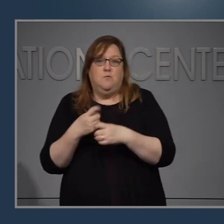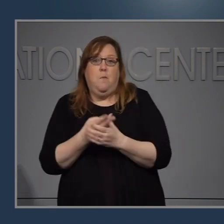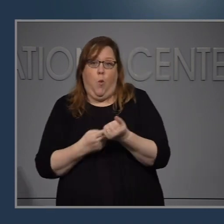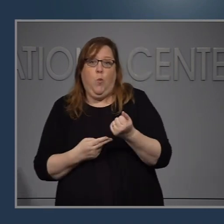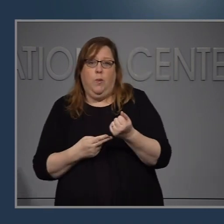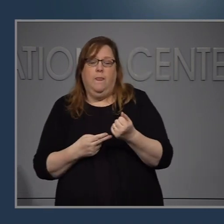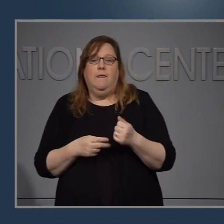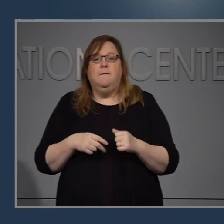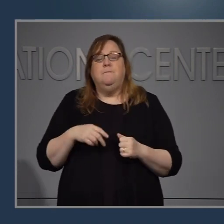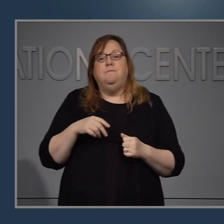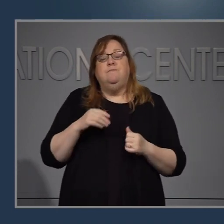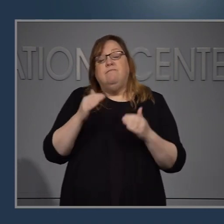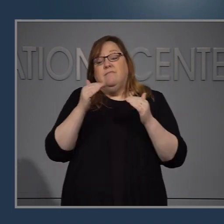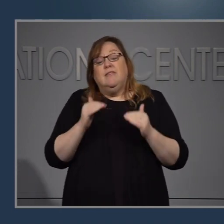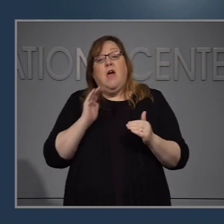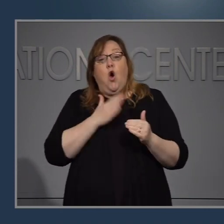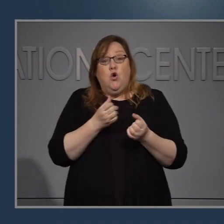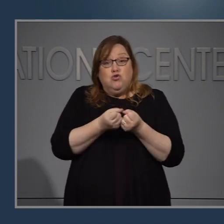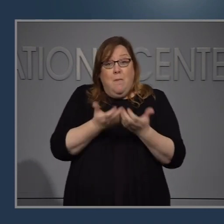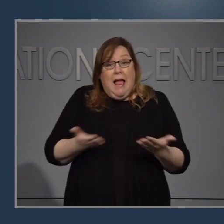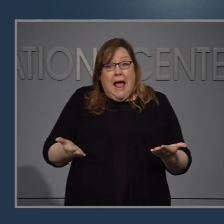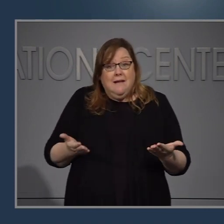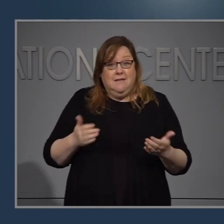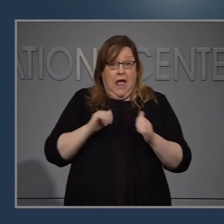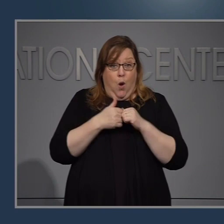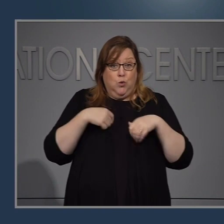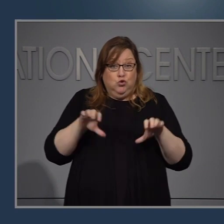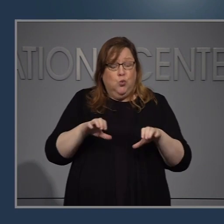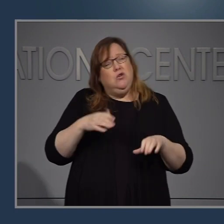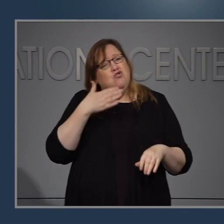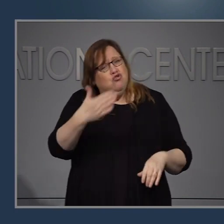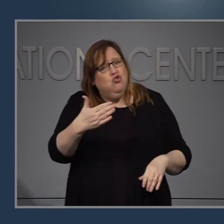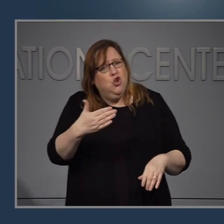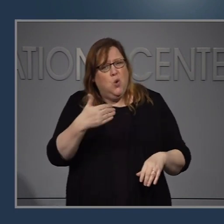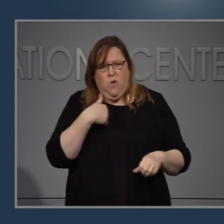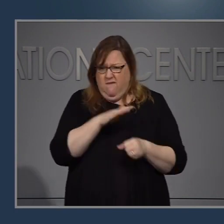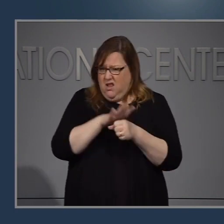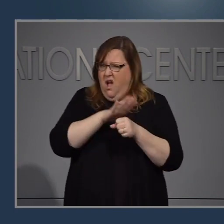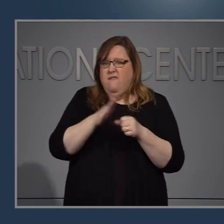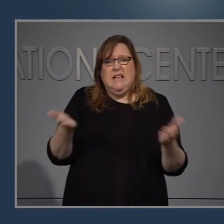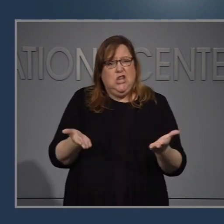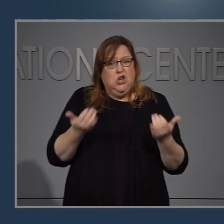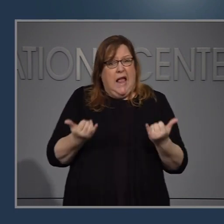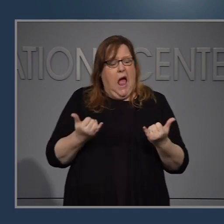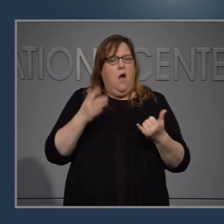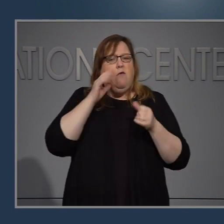meses. Así que en general, esta no es la situación que yo deseaba tener para el cuatro de julio.